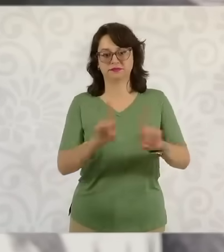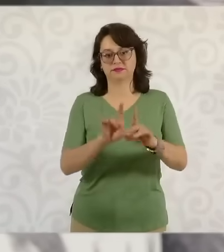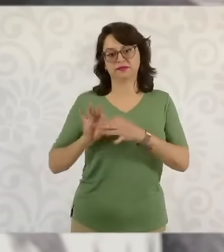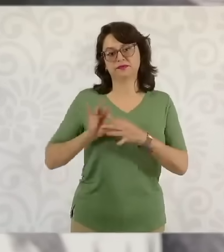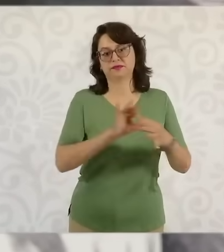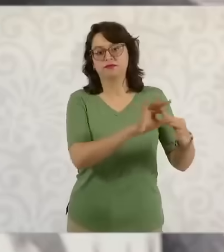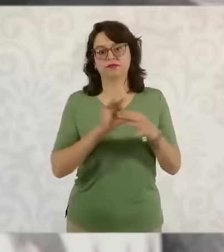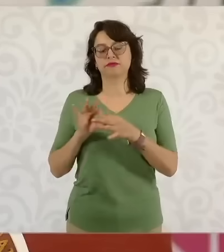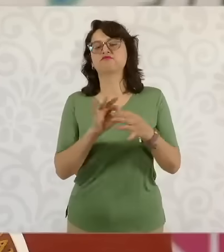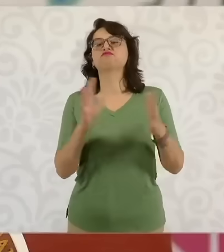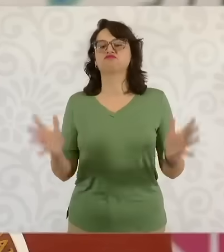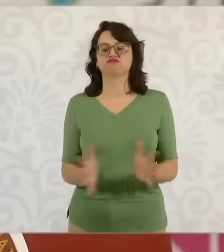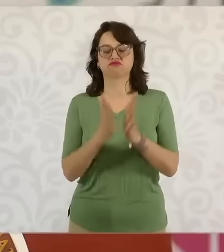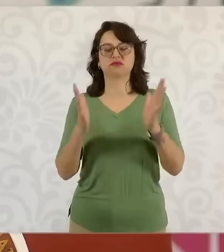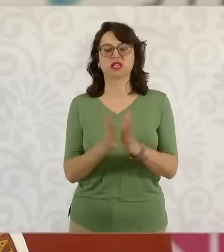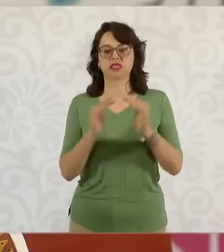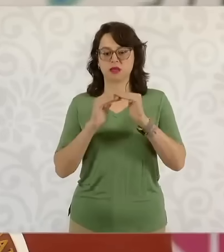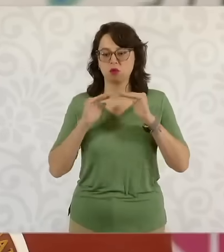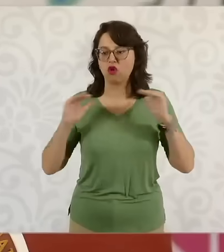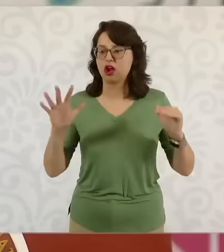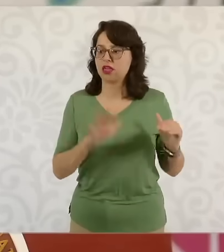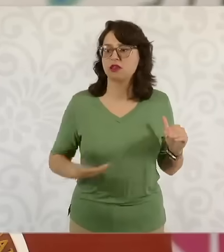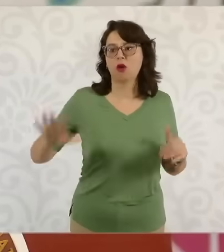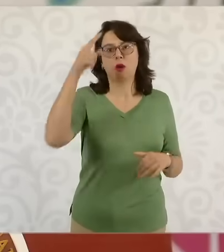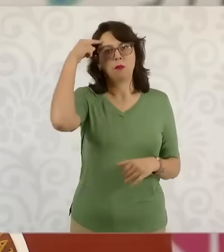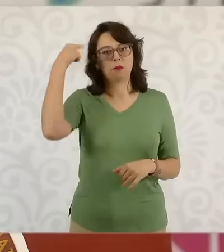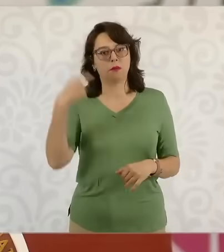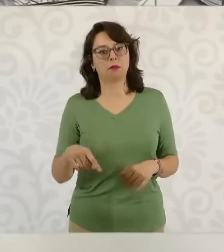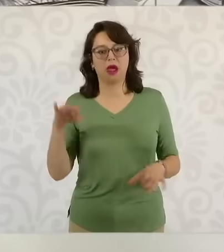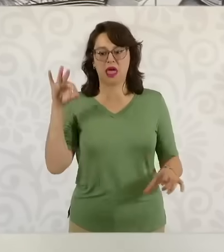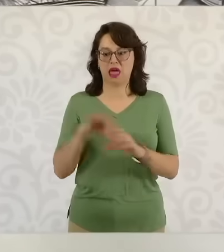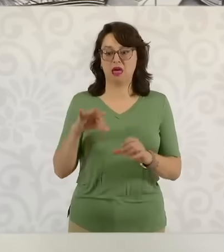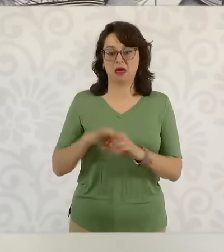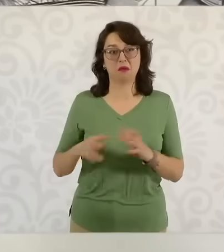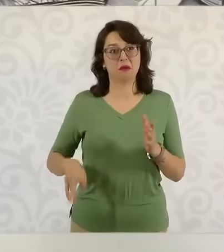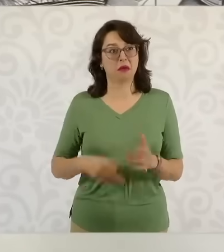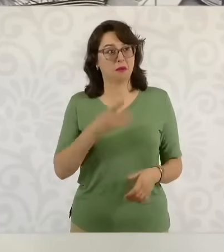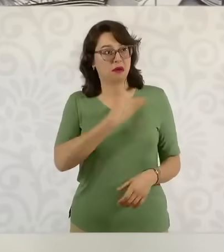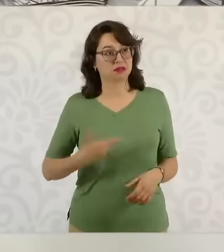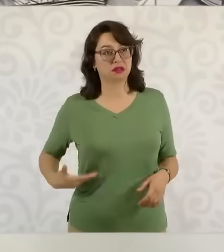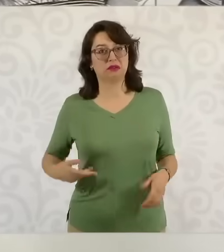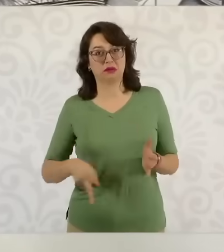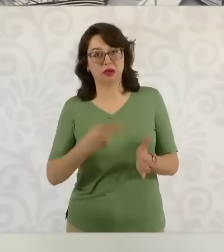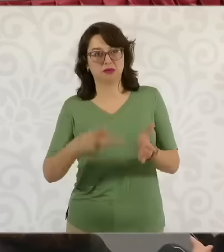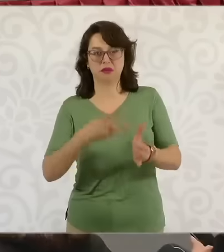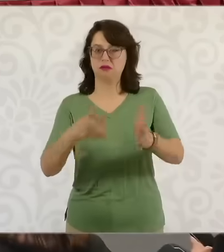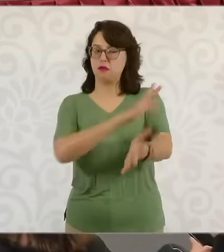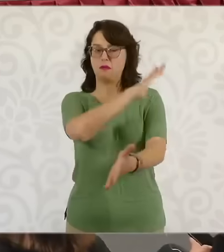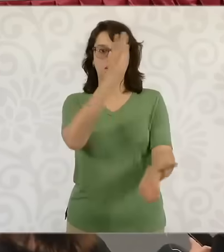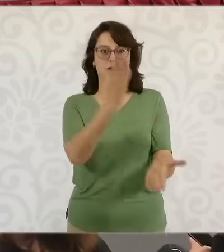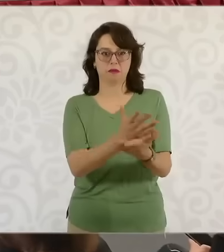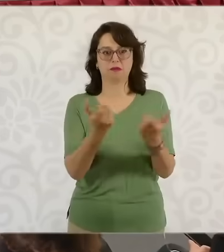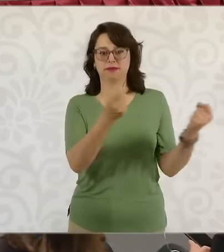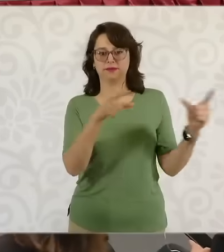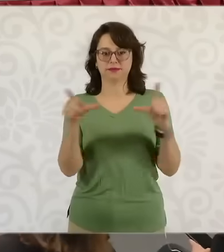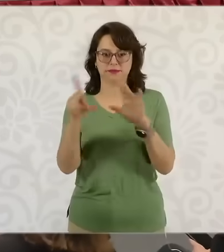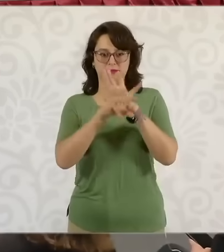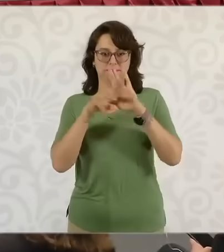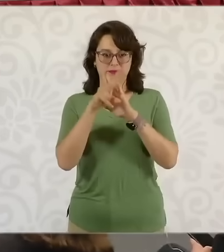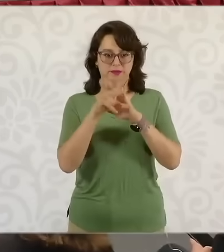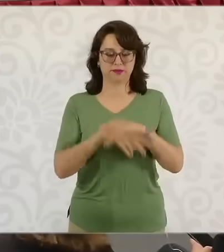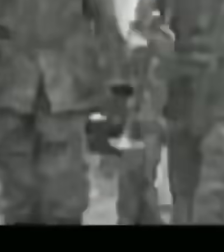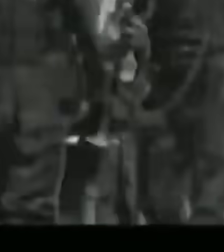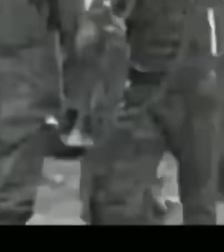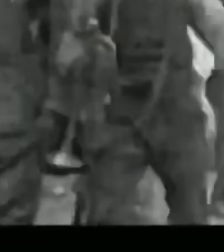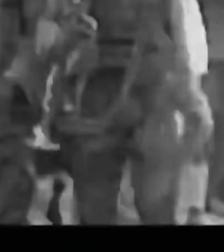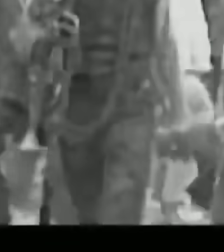democrático y antireleccionista del iniciador de la revolución veamos el video por favor